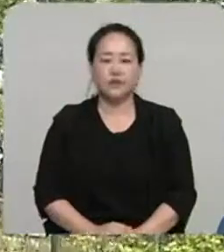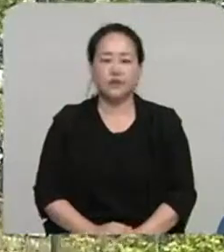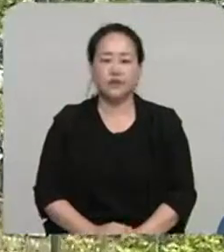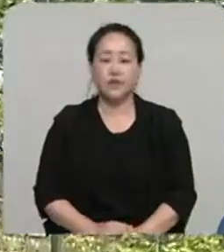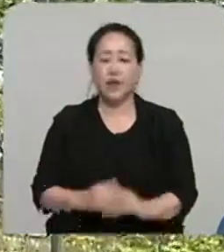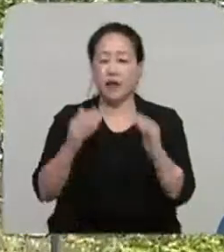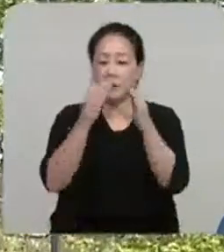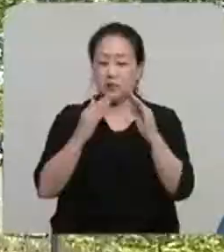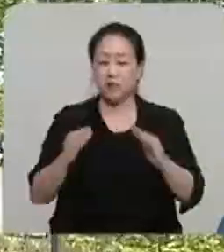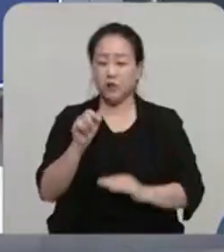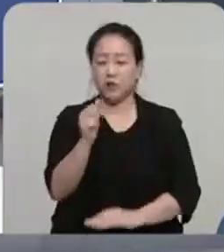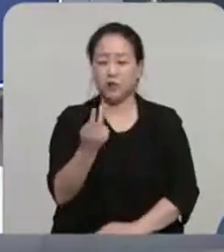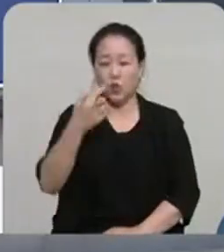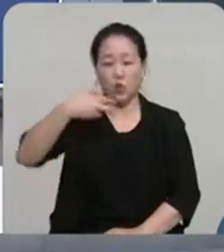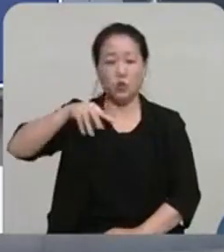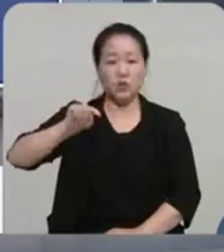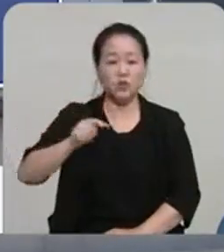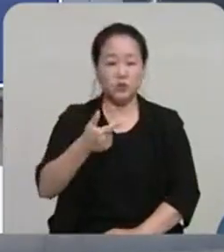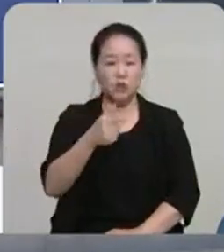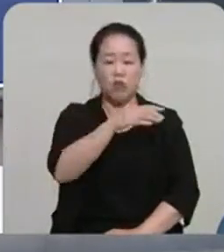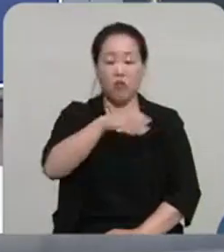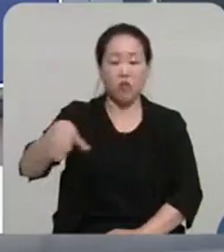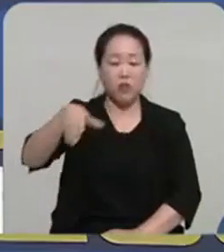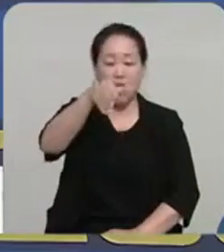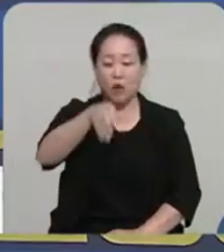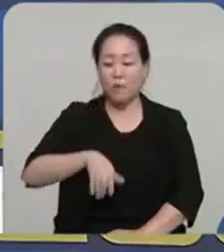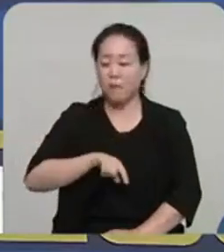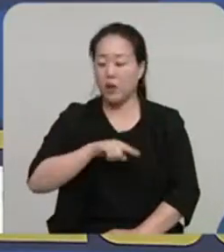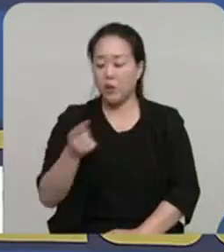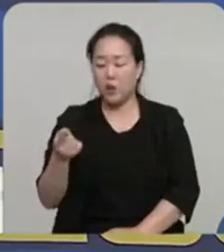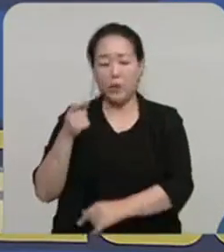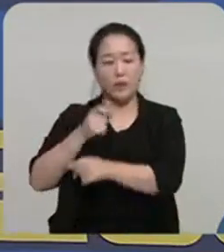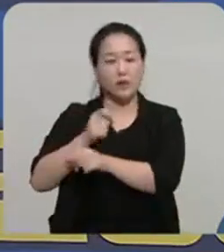전주 효천지구 네거리 바로 옆의 한 사무실 임실이 고향인 민주당